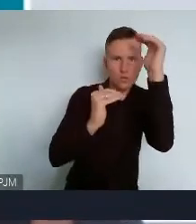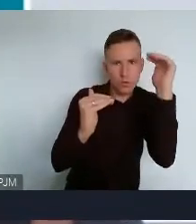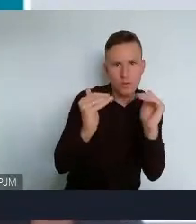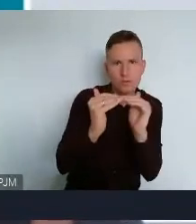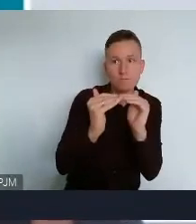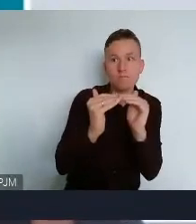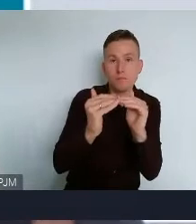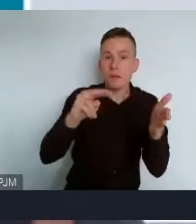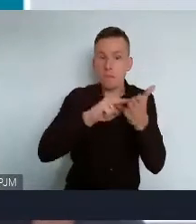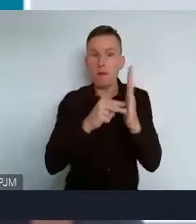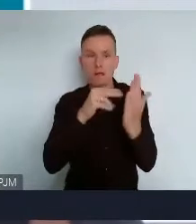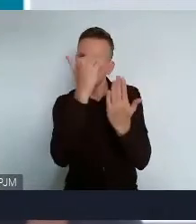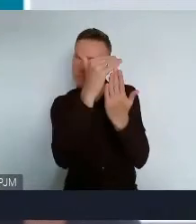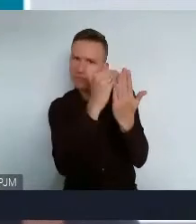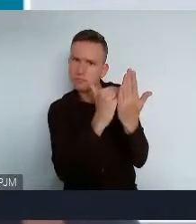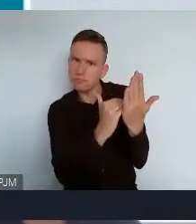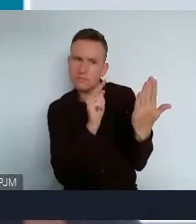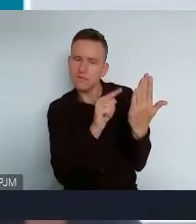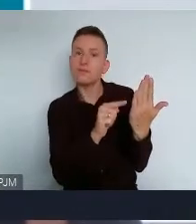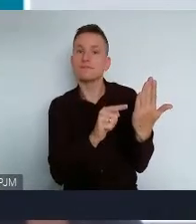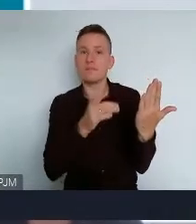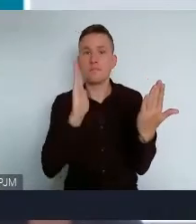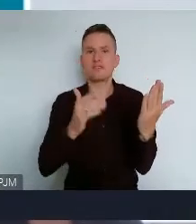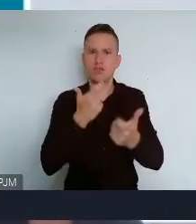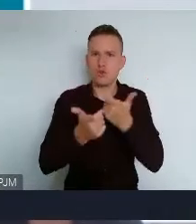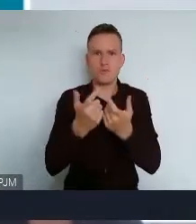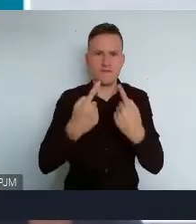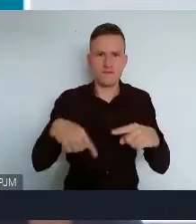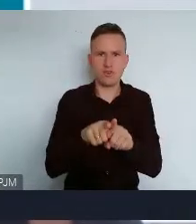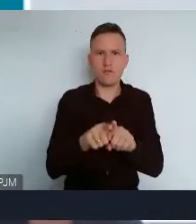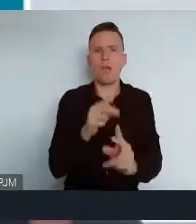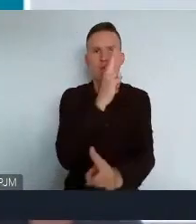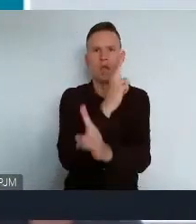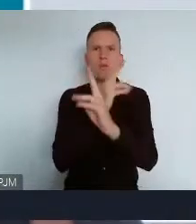które należy zrealizować, aby neutralność klimatyczną osiągnąć.